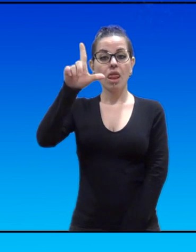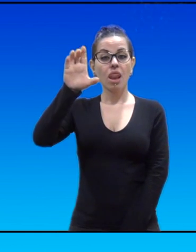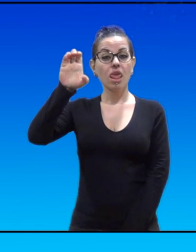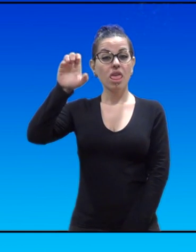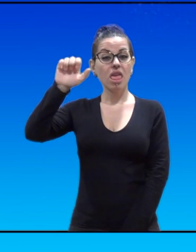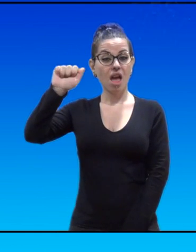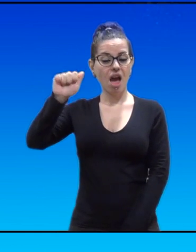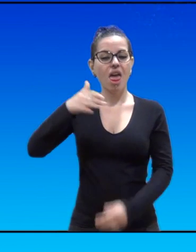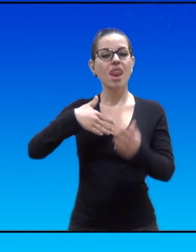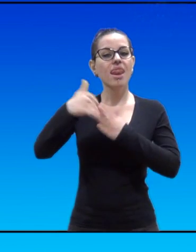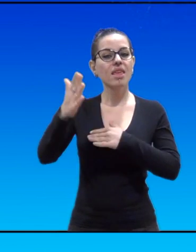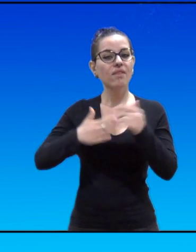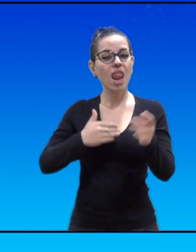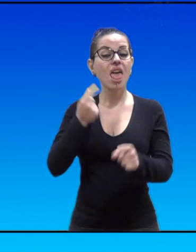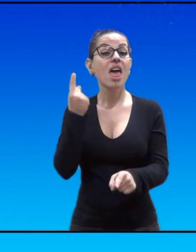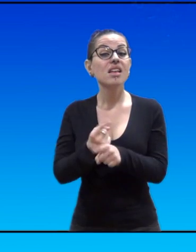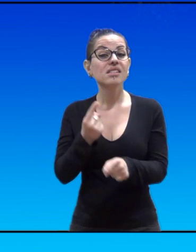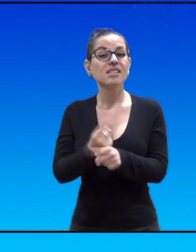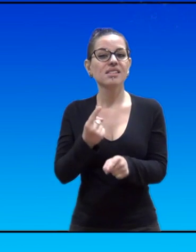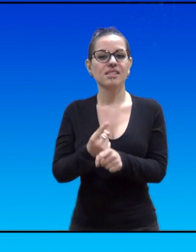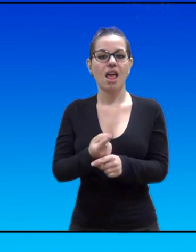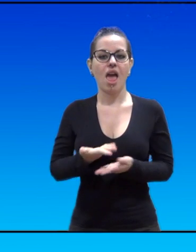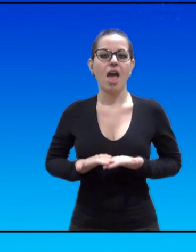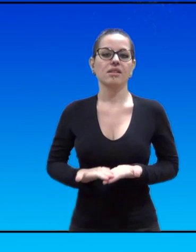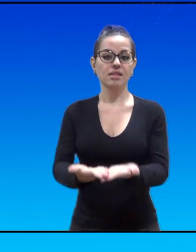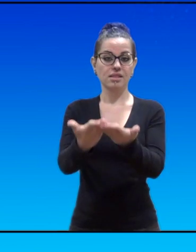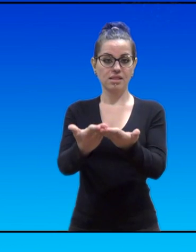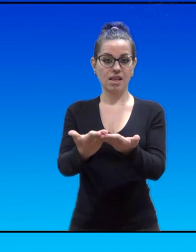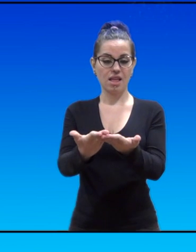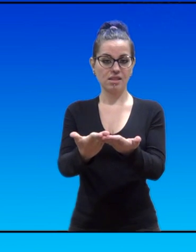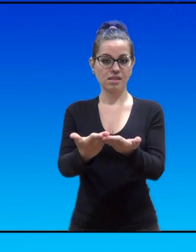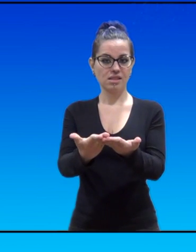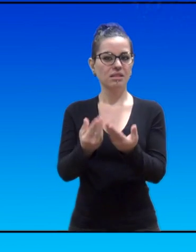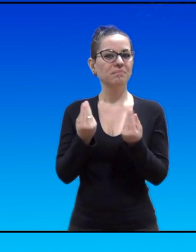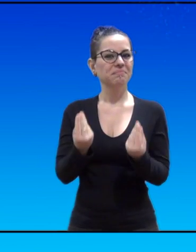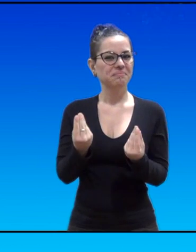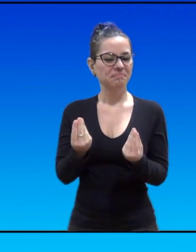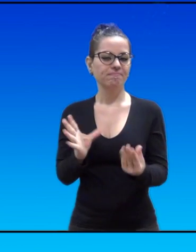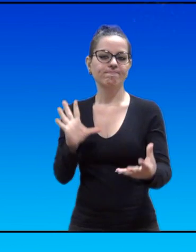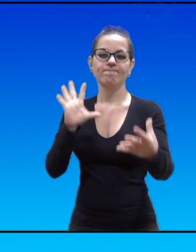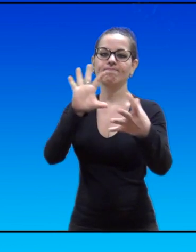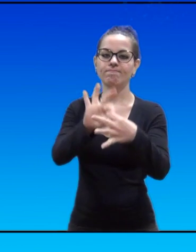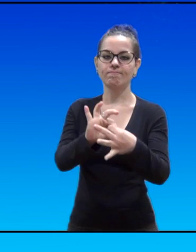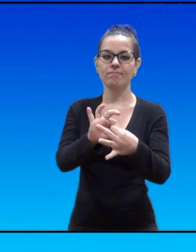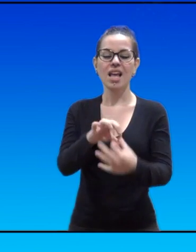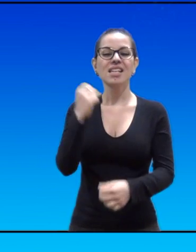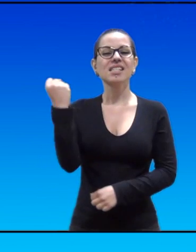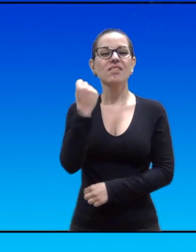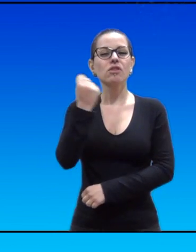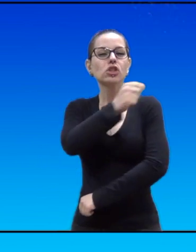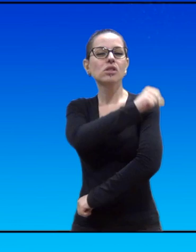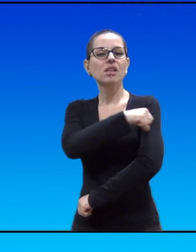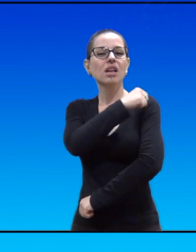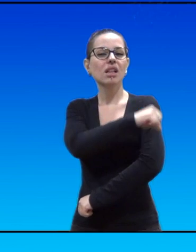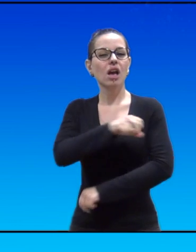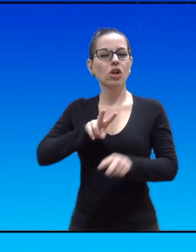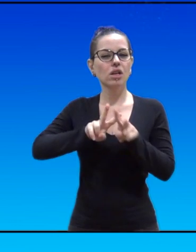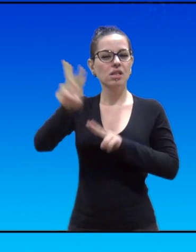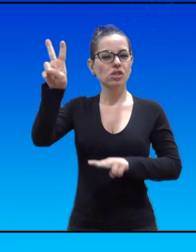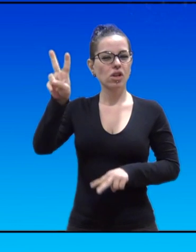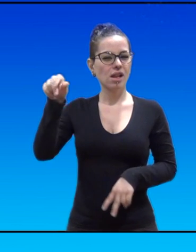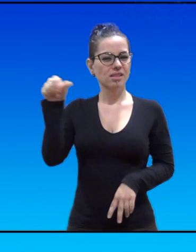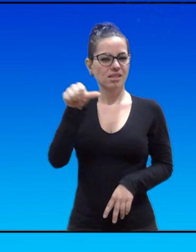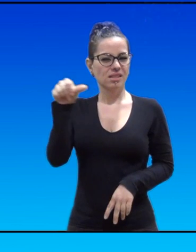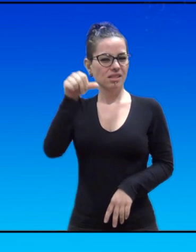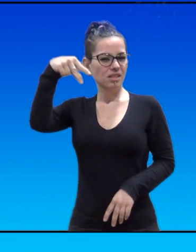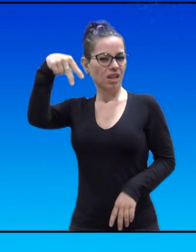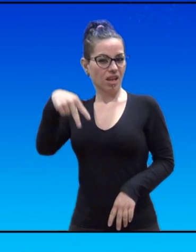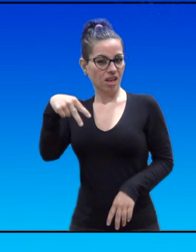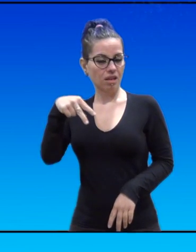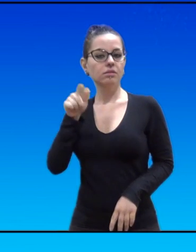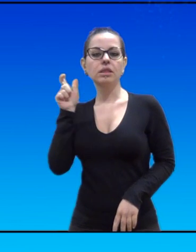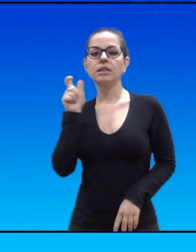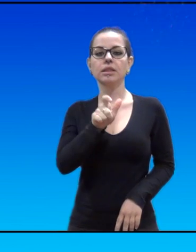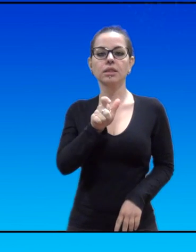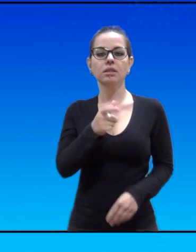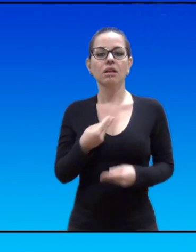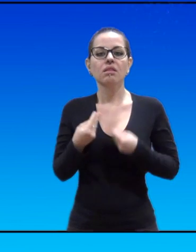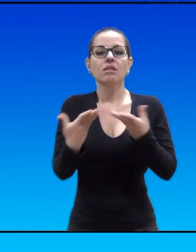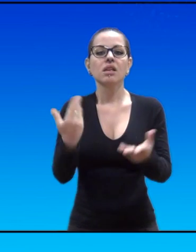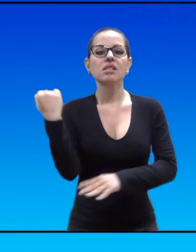I LEA (Livelli Essenziali di Assistenza) sono le prestazioni che il Servizio Sanitario Nazionale (SSN) è tenuto ad erogare,